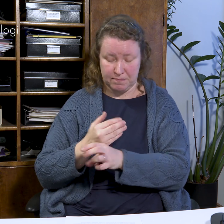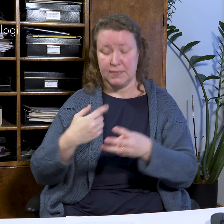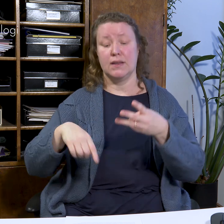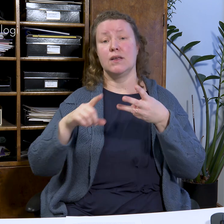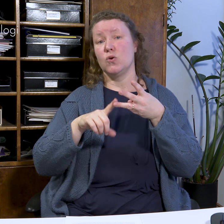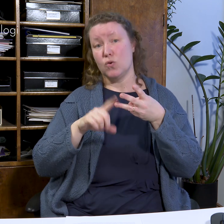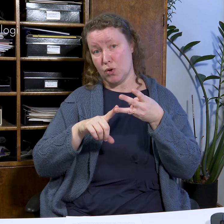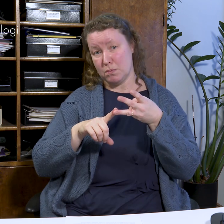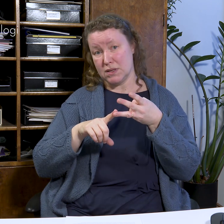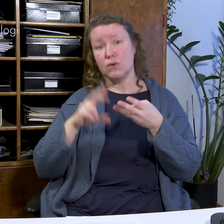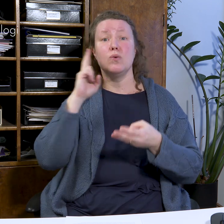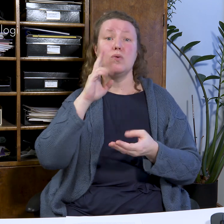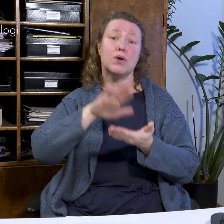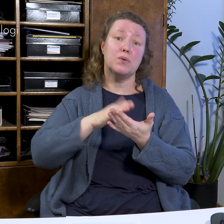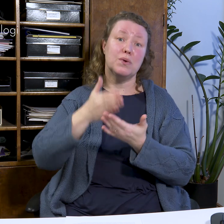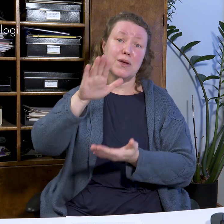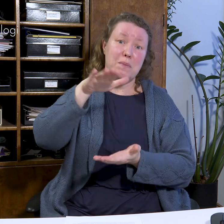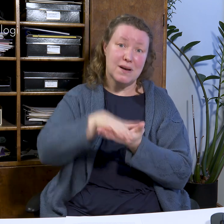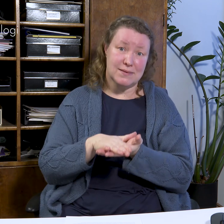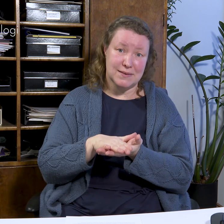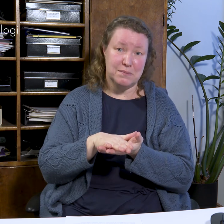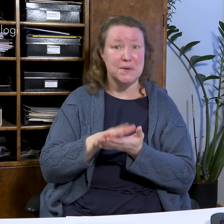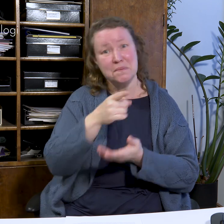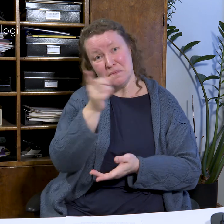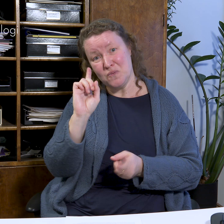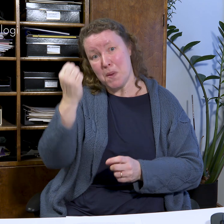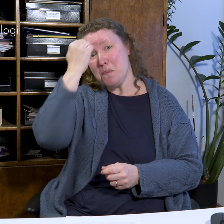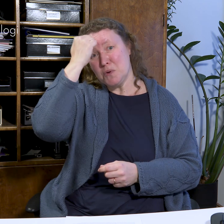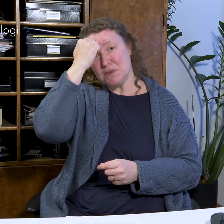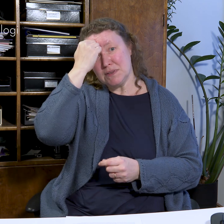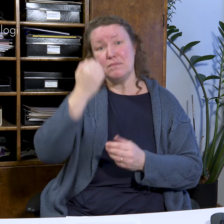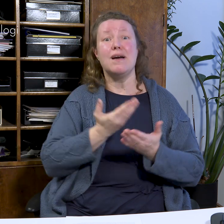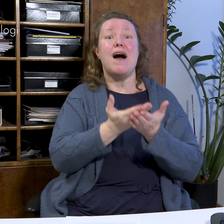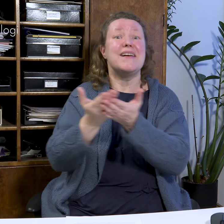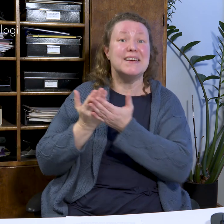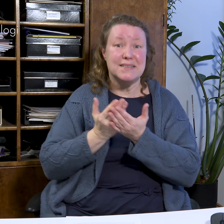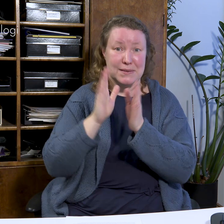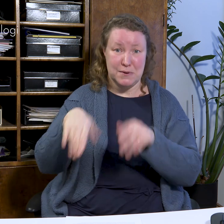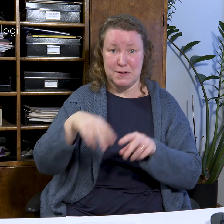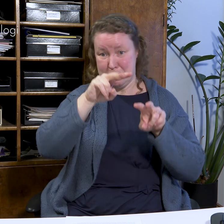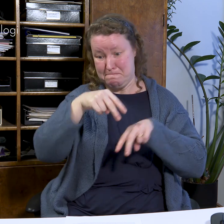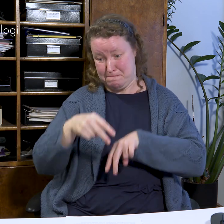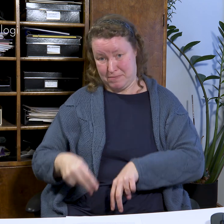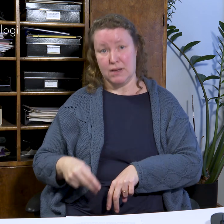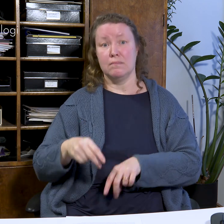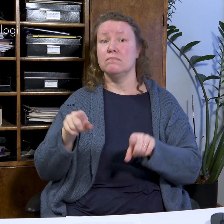Kuurojen tulkkien asemaa tulkkauspalvelussa on pyritty parantamaan adressilla, -